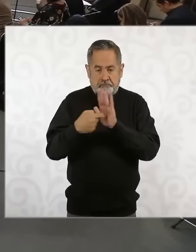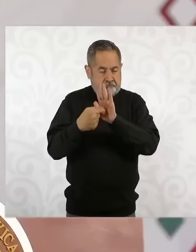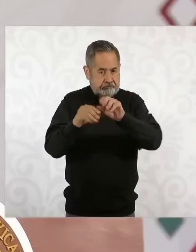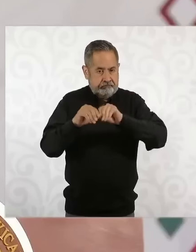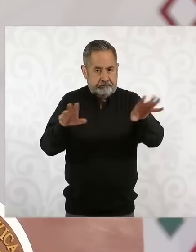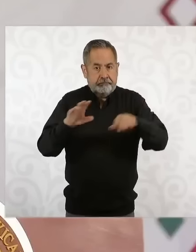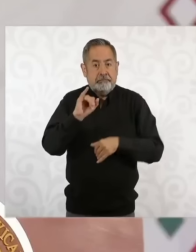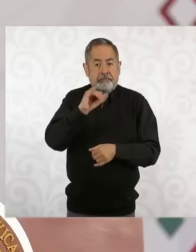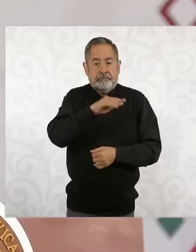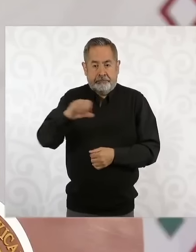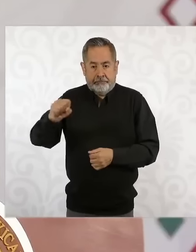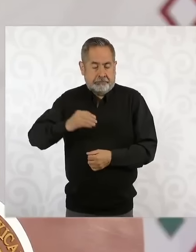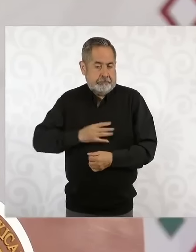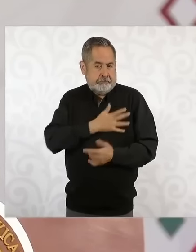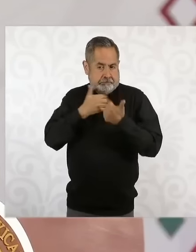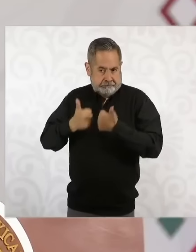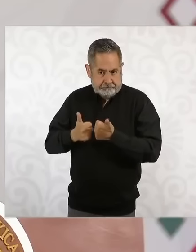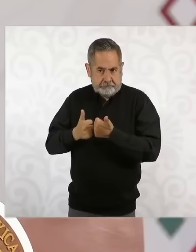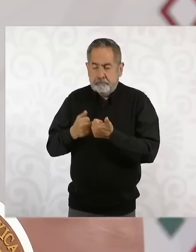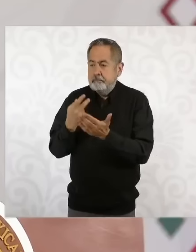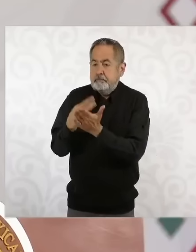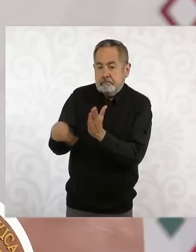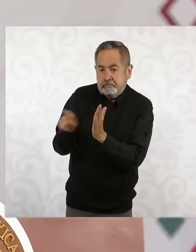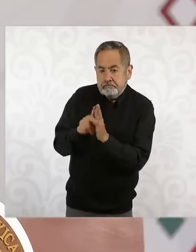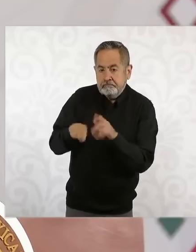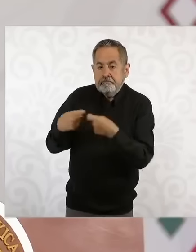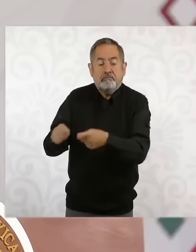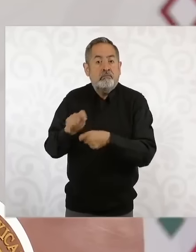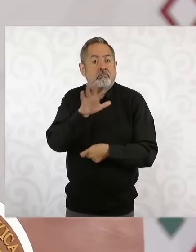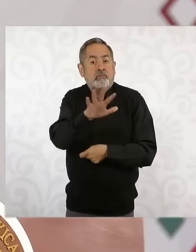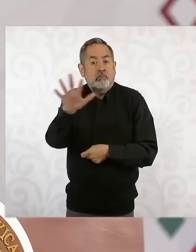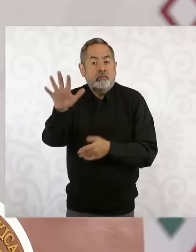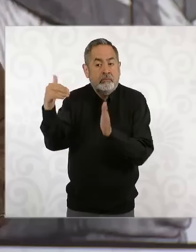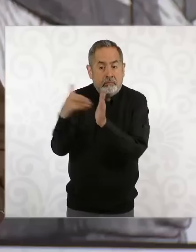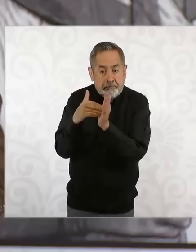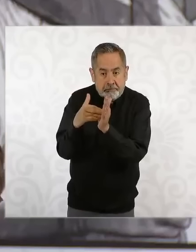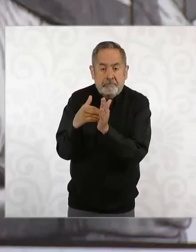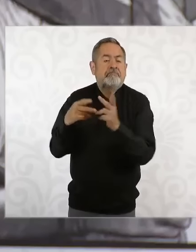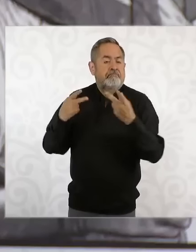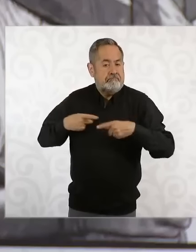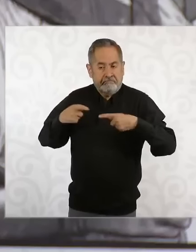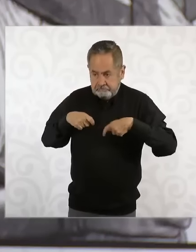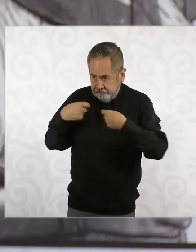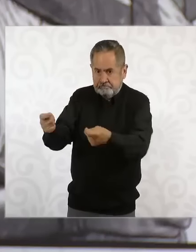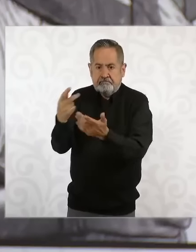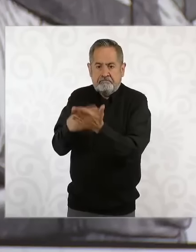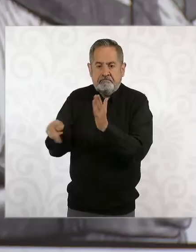el Bienestar ha logrado basificar a más de 55,000 compañeras y compañeros profesionales de la salud.